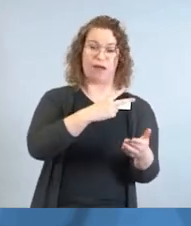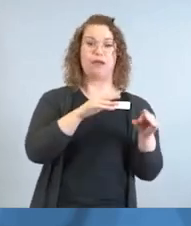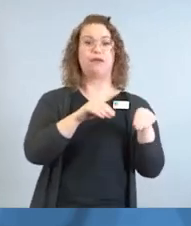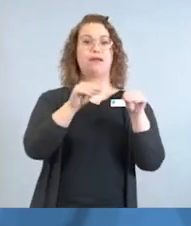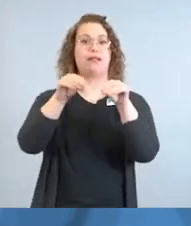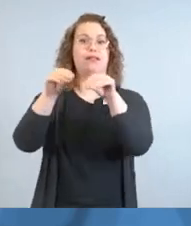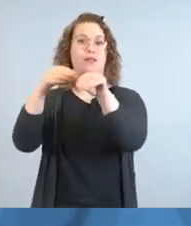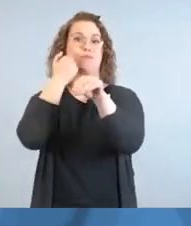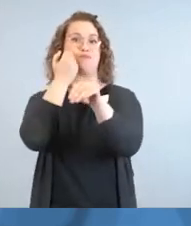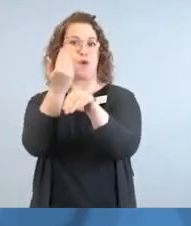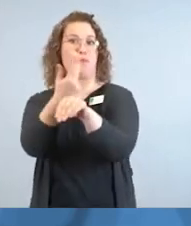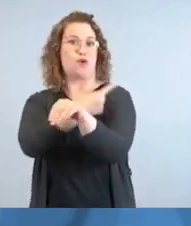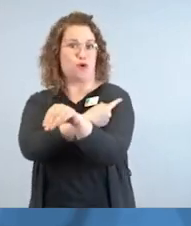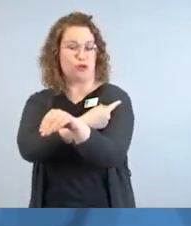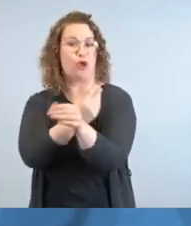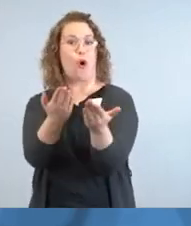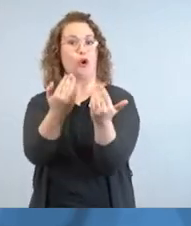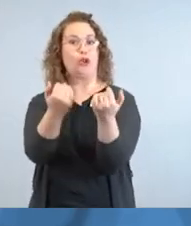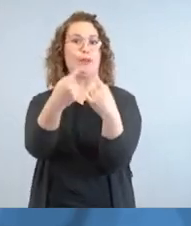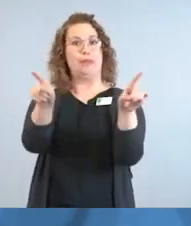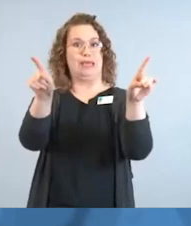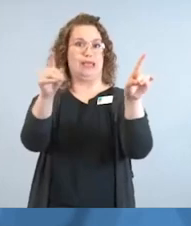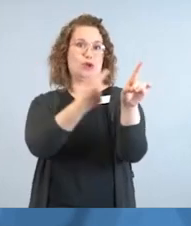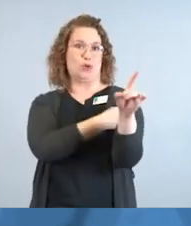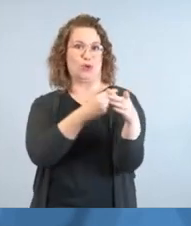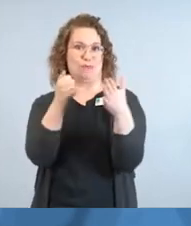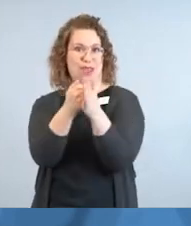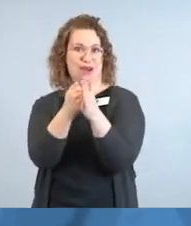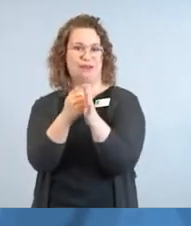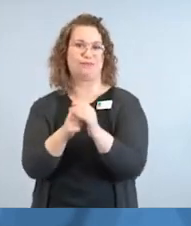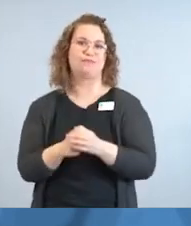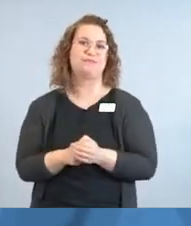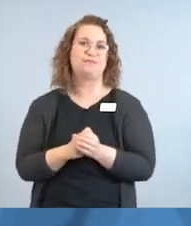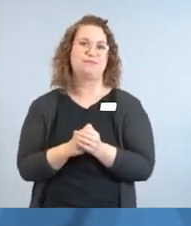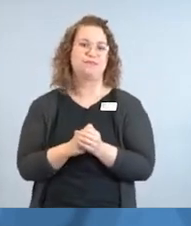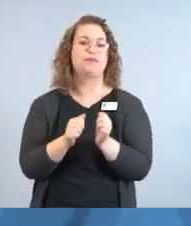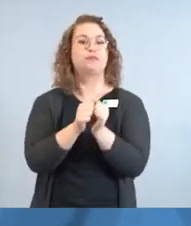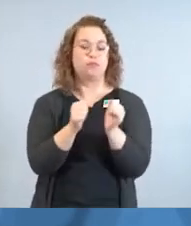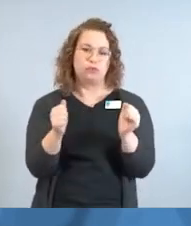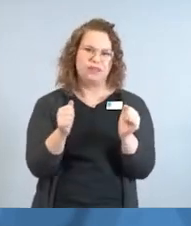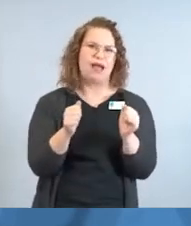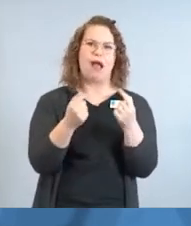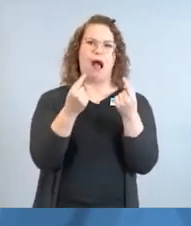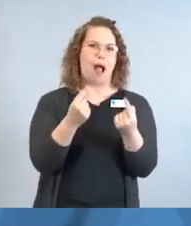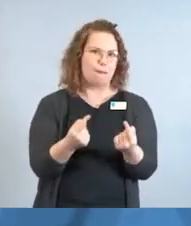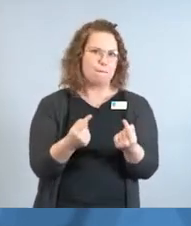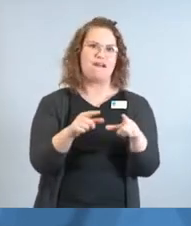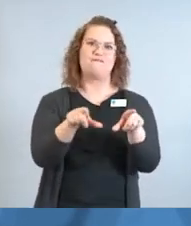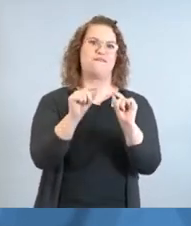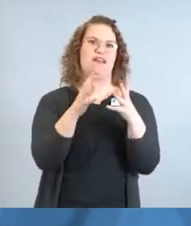jolloin mahdollisesti on tarjolla jotain muuta valmistetta. Muuta valinnanvapautta ei tällä hetkellä ole.